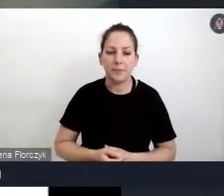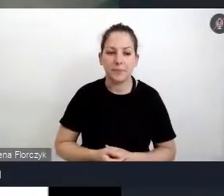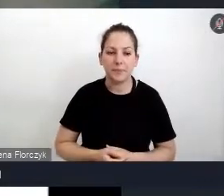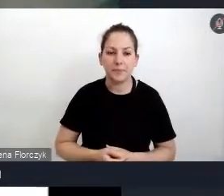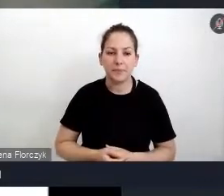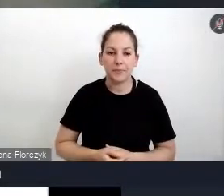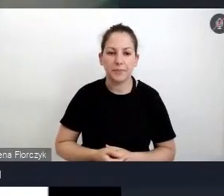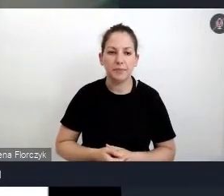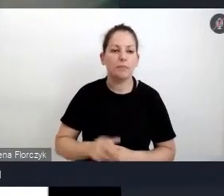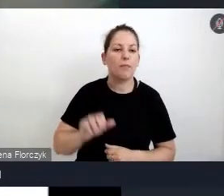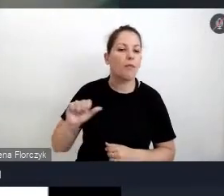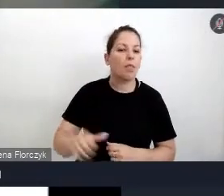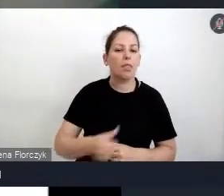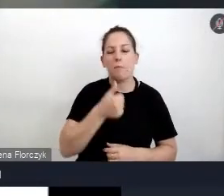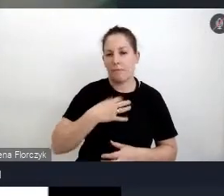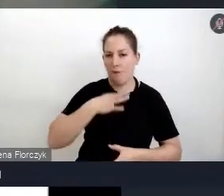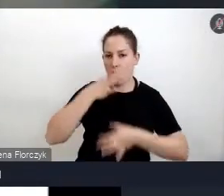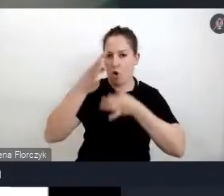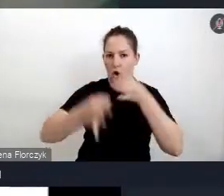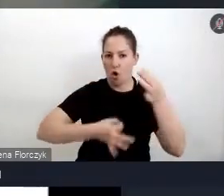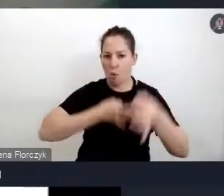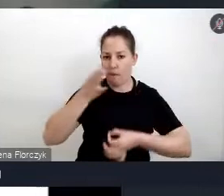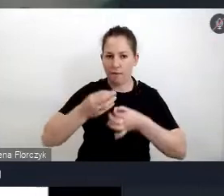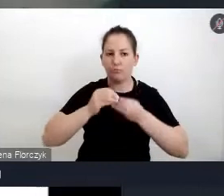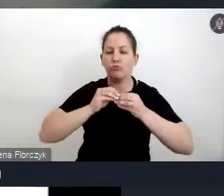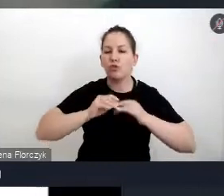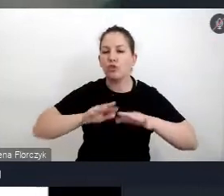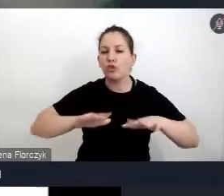Najpierw opowiem o sieci samej w sobie.